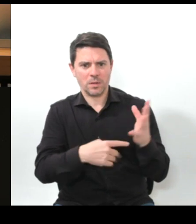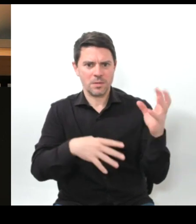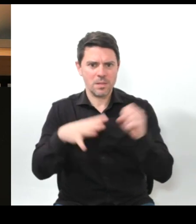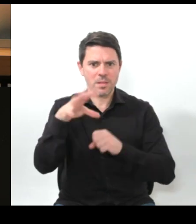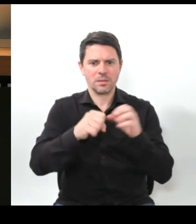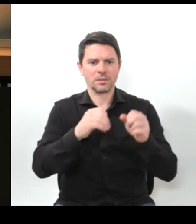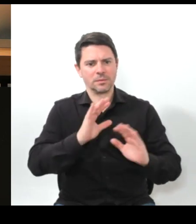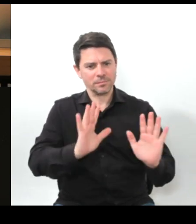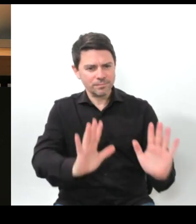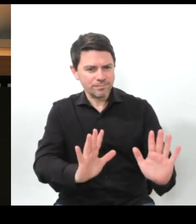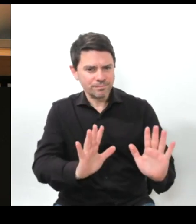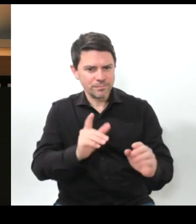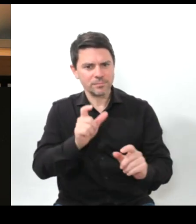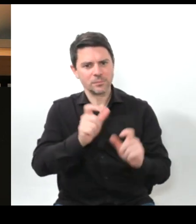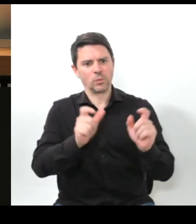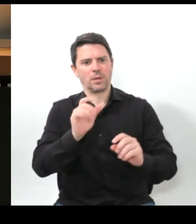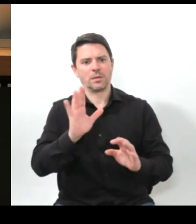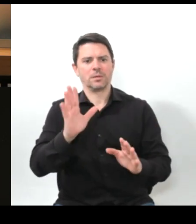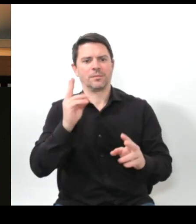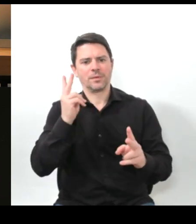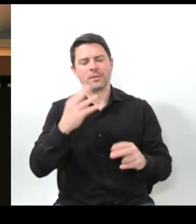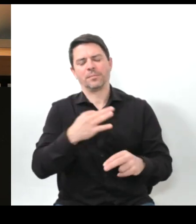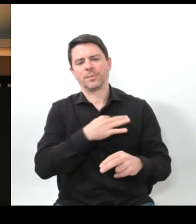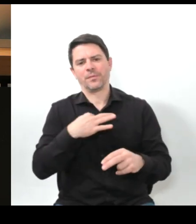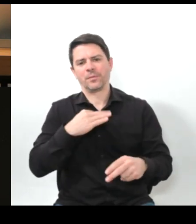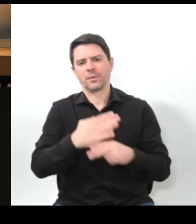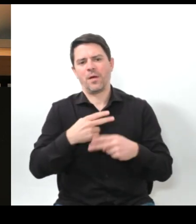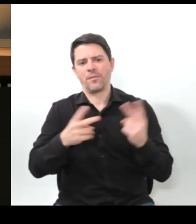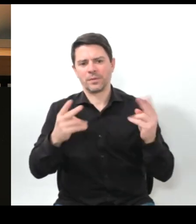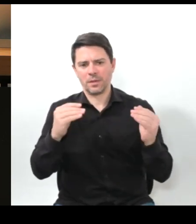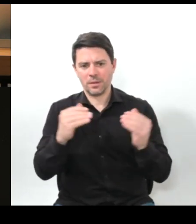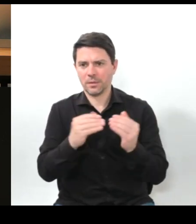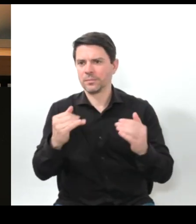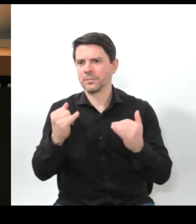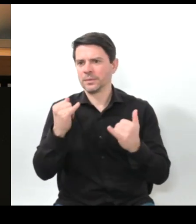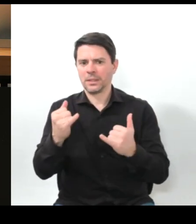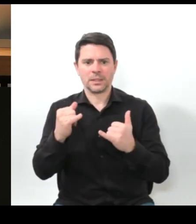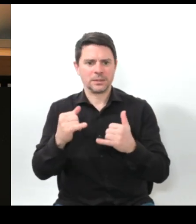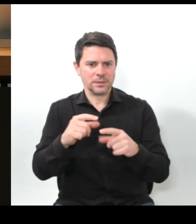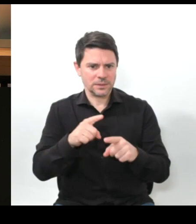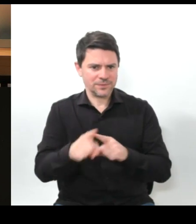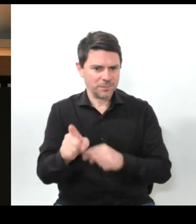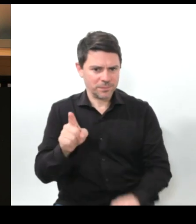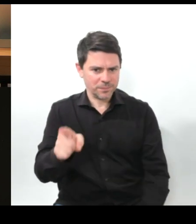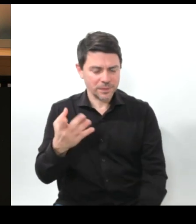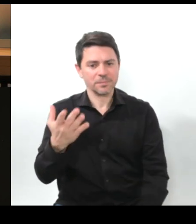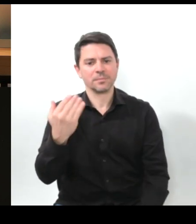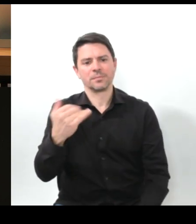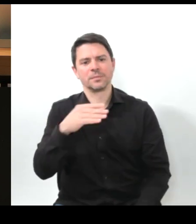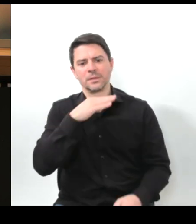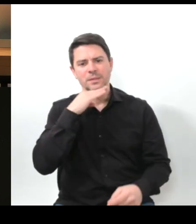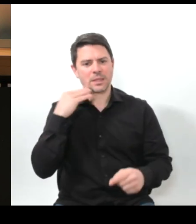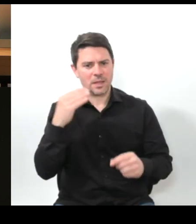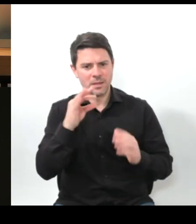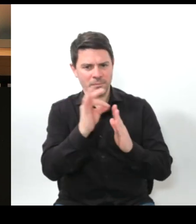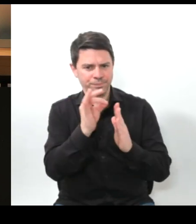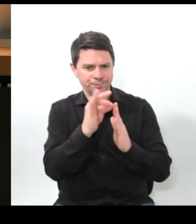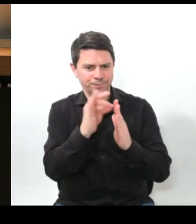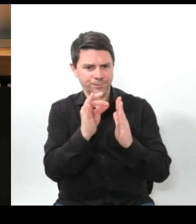der Form, wie Sie es vorgestellt haben, ganz sicherlich nicht. Da haben wir ein ganz grundsätzlich andere Herangehensweise, als Sie das hier vorgetragen haben.